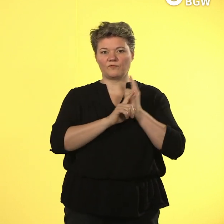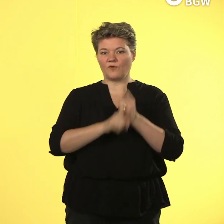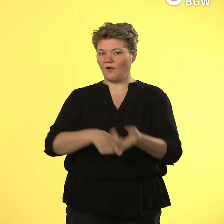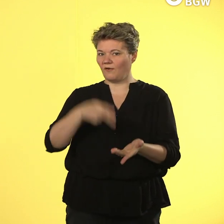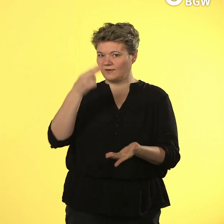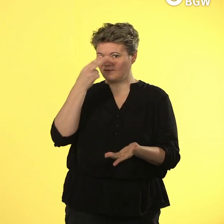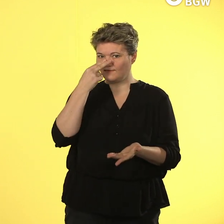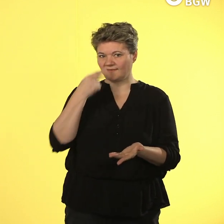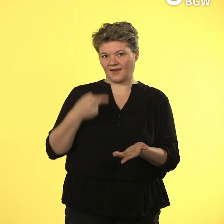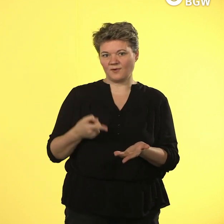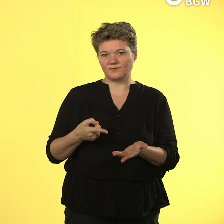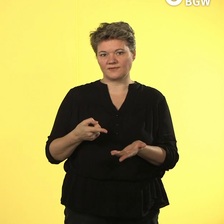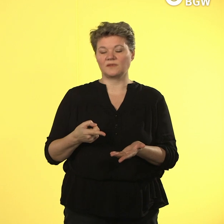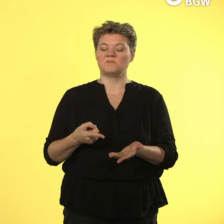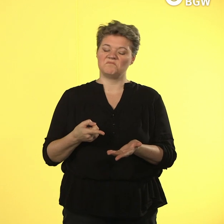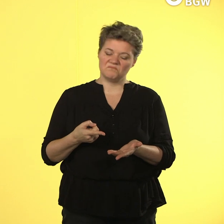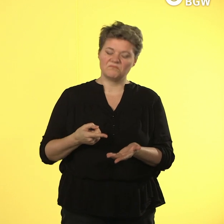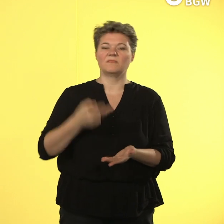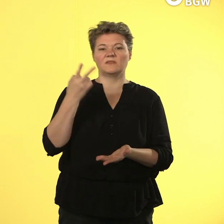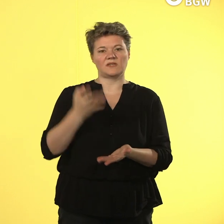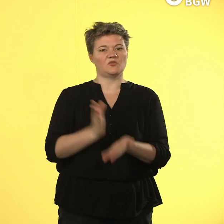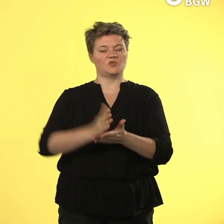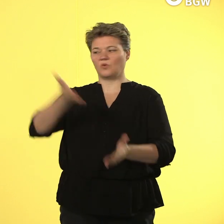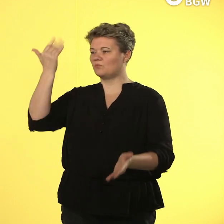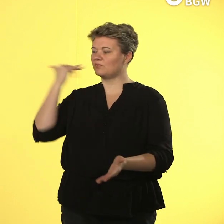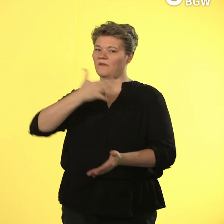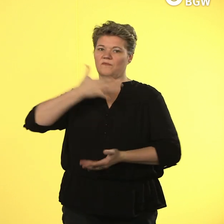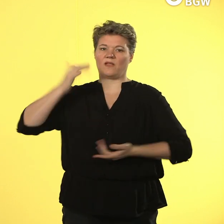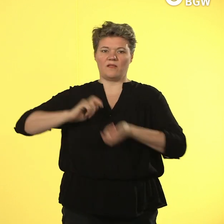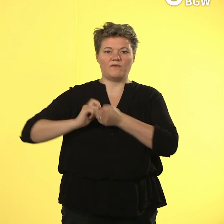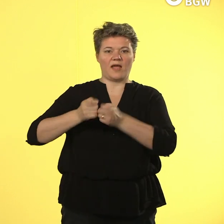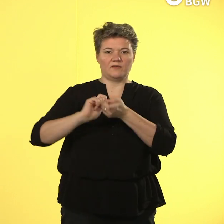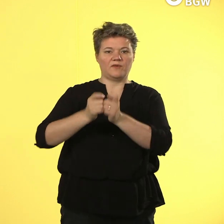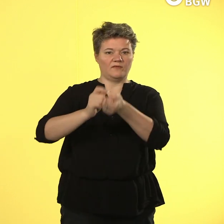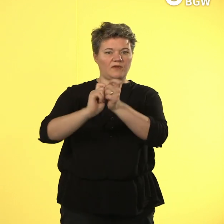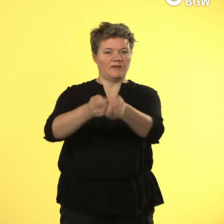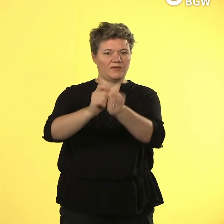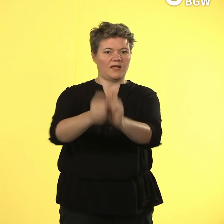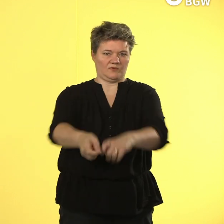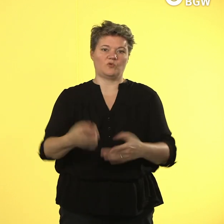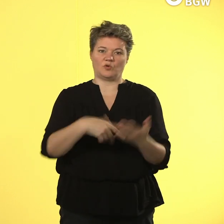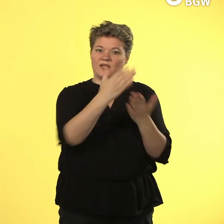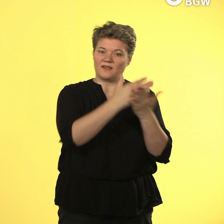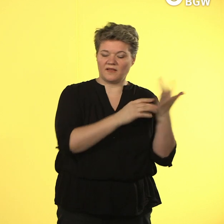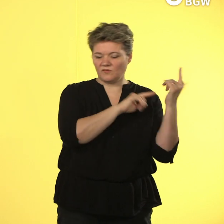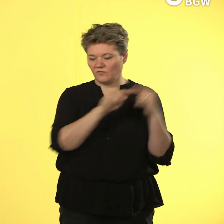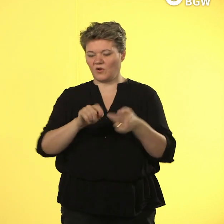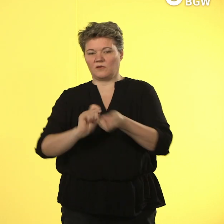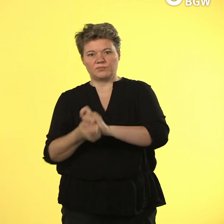z. B. bedingt durch das Bundesteilhabegesetz. Als Einrichtung, als Teams, als Beschäftigte den Wandel immer gut zu folgen